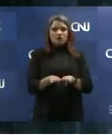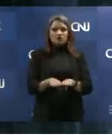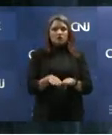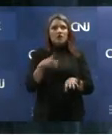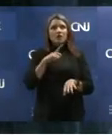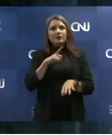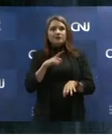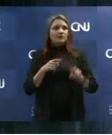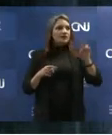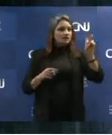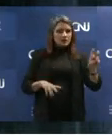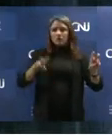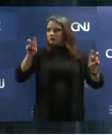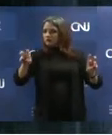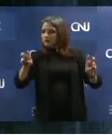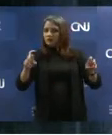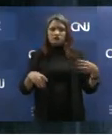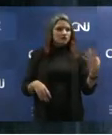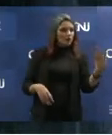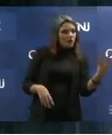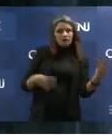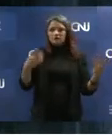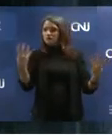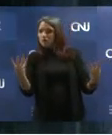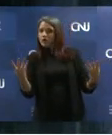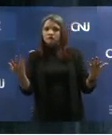metade vai para a OAB e metade vai para o Ministério Público.